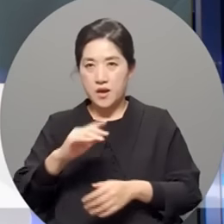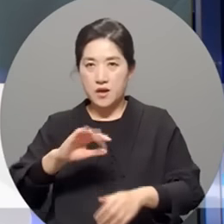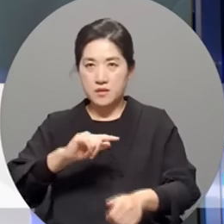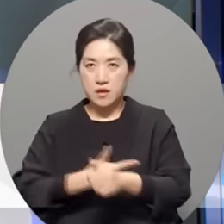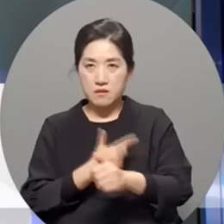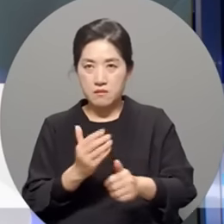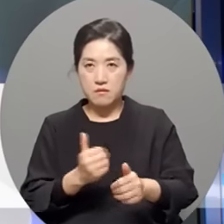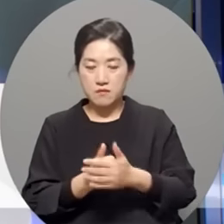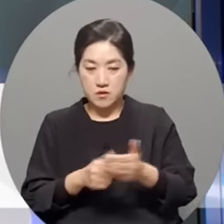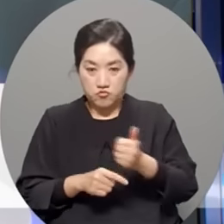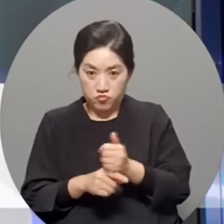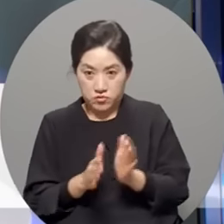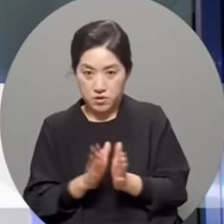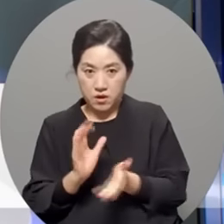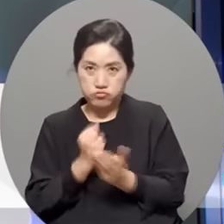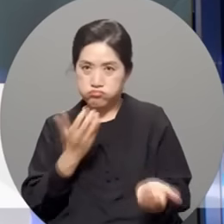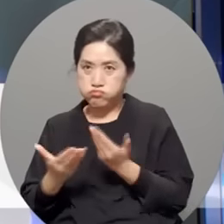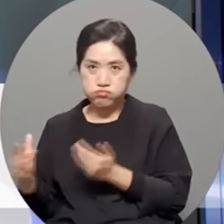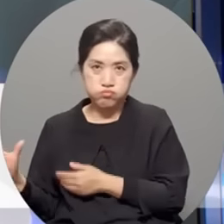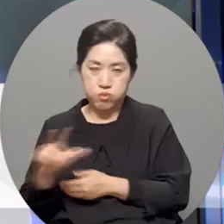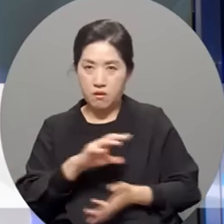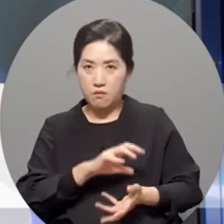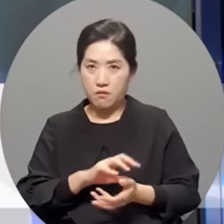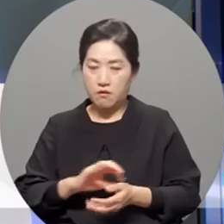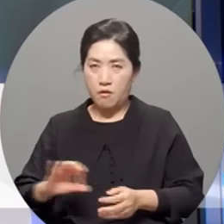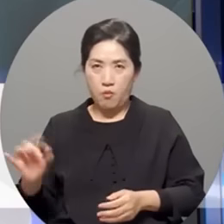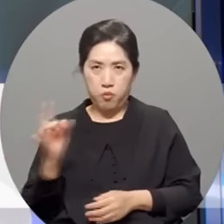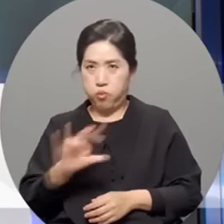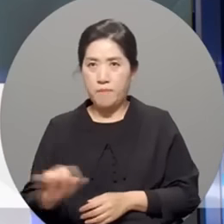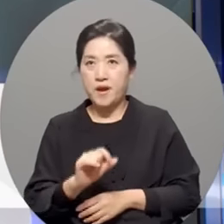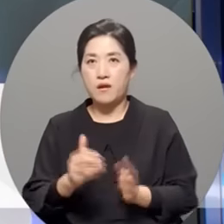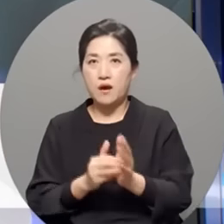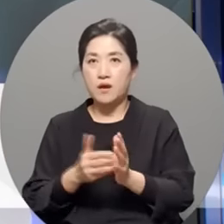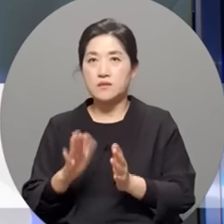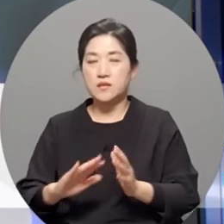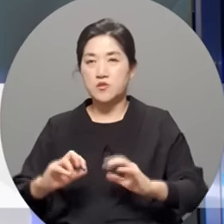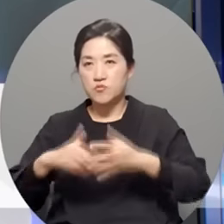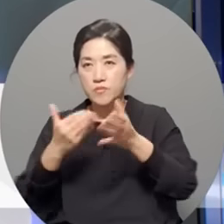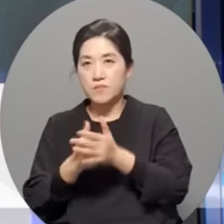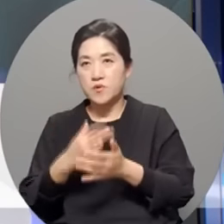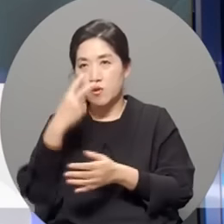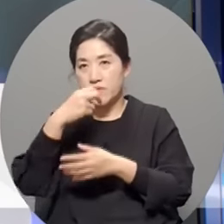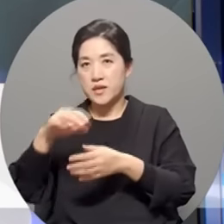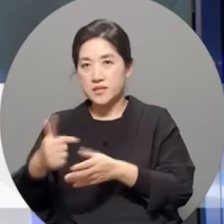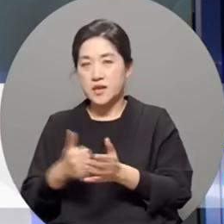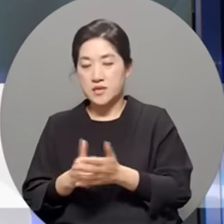군 검찰은 이날 곧바로 박 대령을 입건하고다음 날 압수수색까지 일사천리로 진행했습니다.